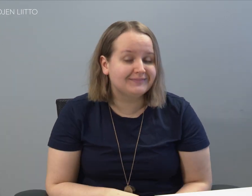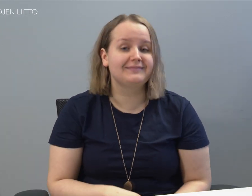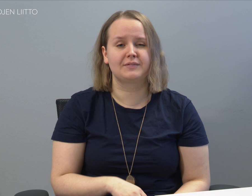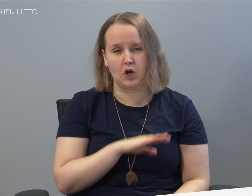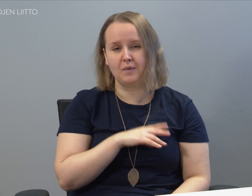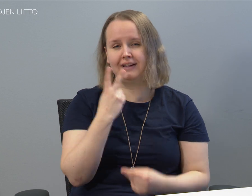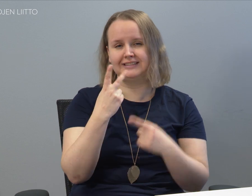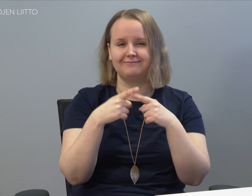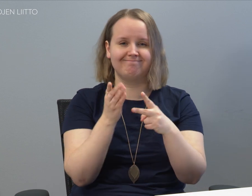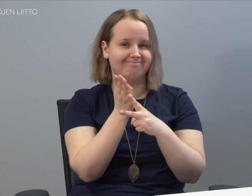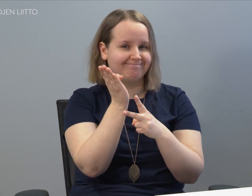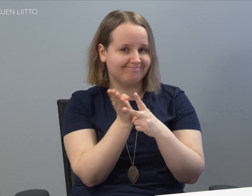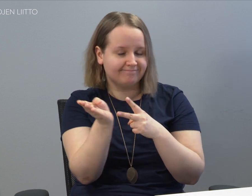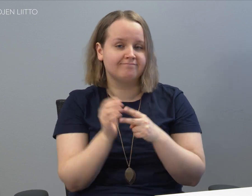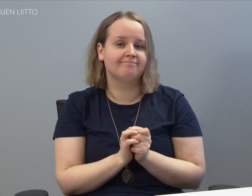Tehtäviä on kaksi erilaista.